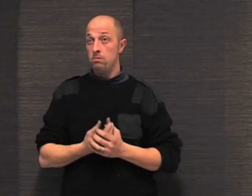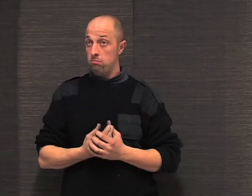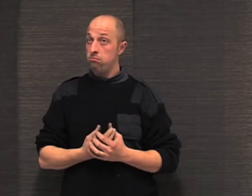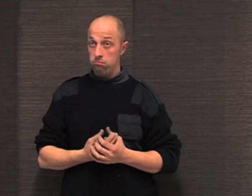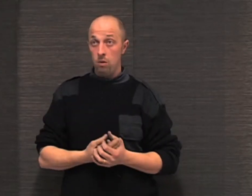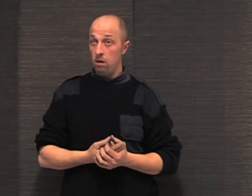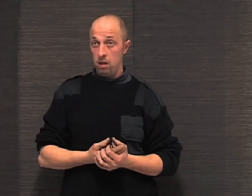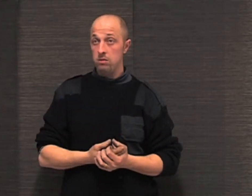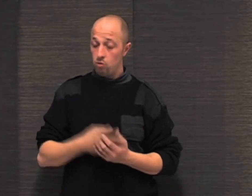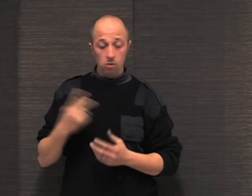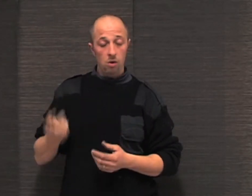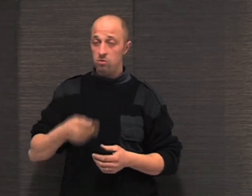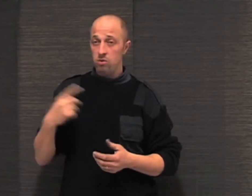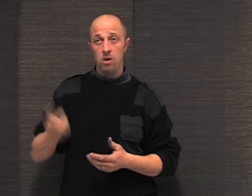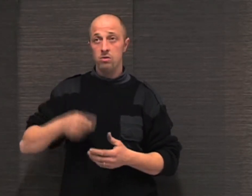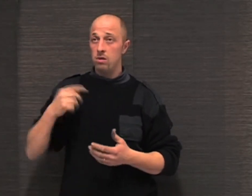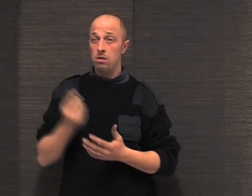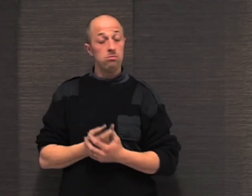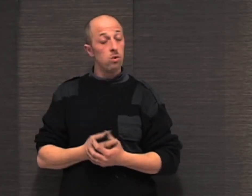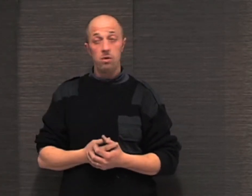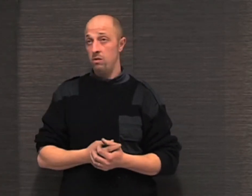On peut dire que mon travail est très varié.